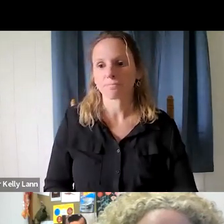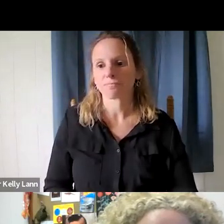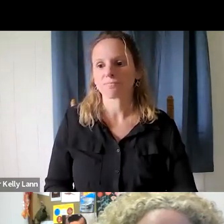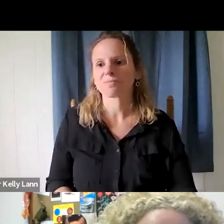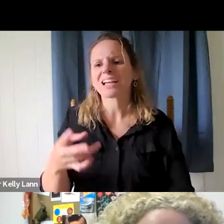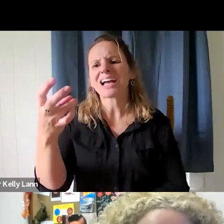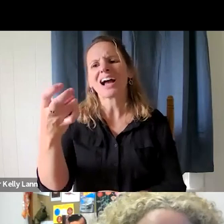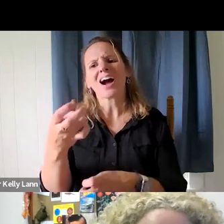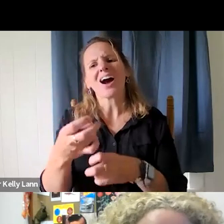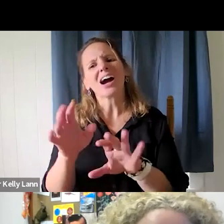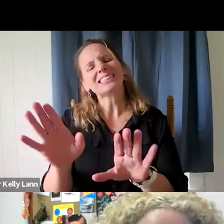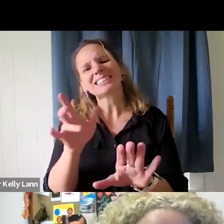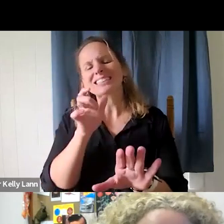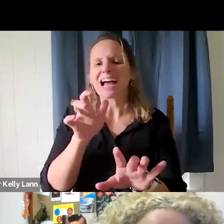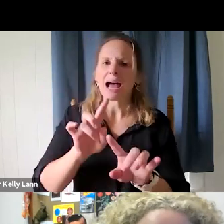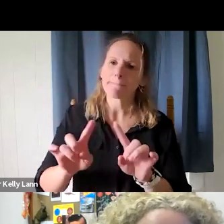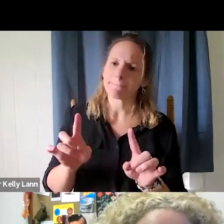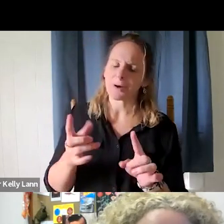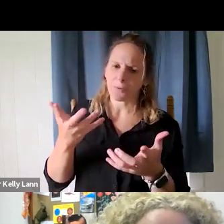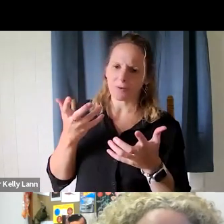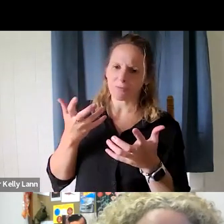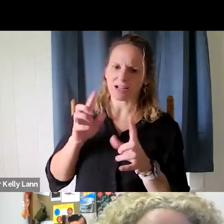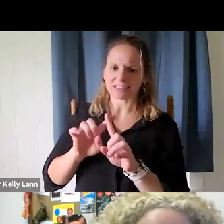es solo que tal vez vemos las cosas un poco...